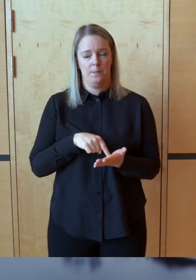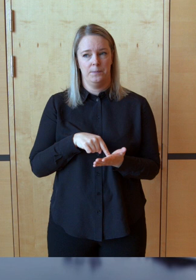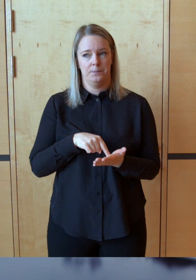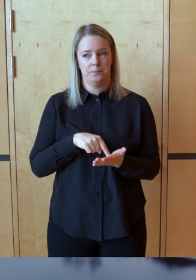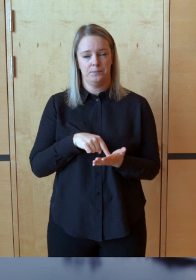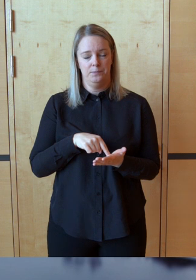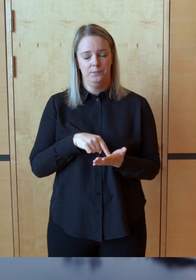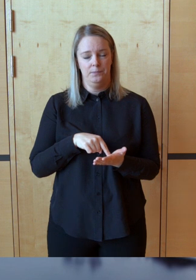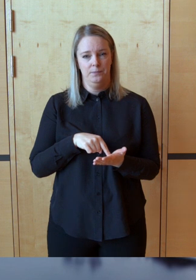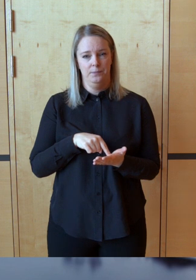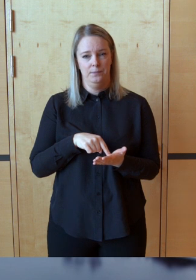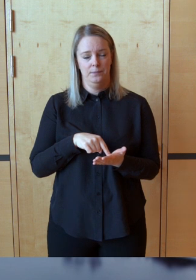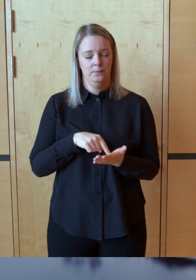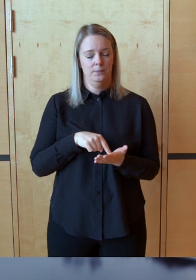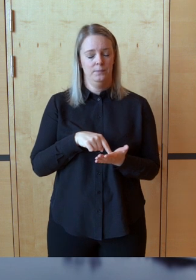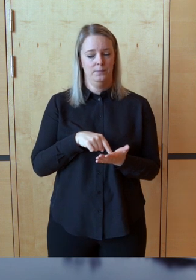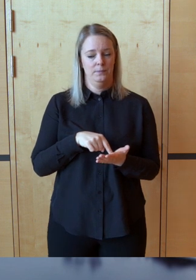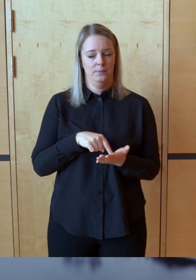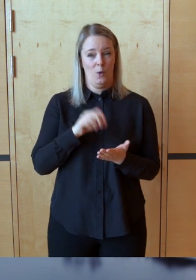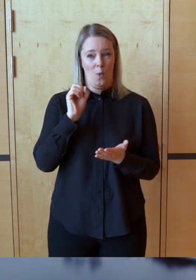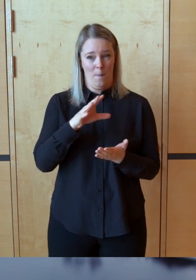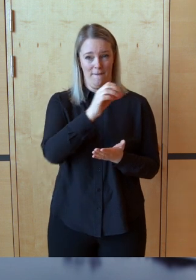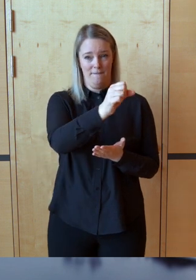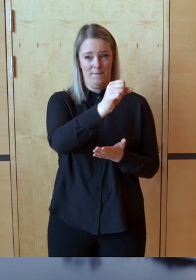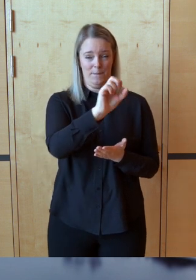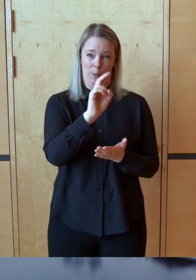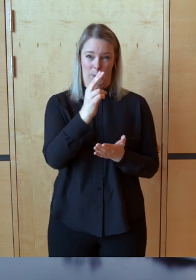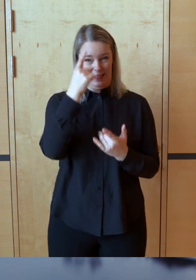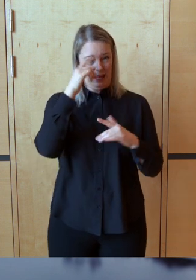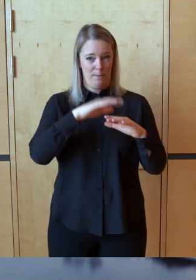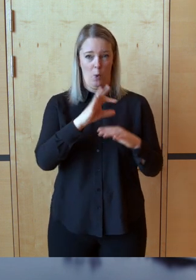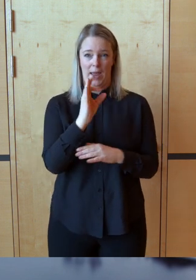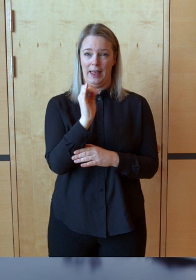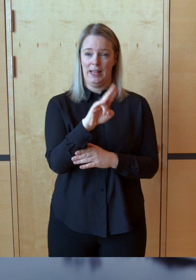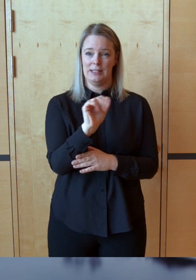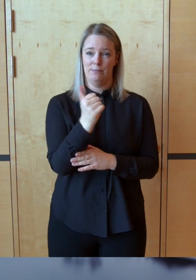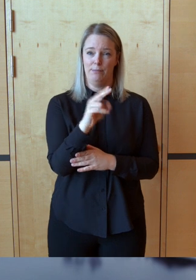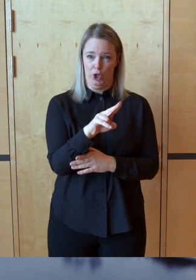Och om man fått kör från Hedensbyn där nu ligger så kommer och tar 90 sekunder längre tid